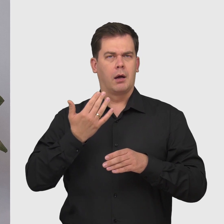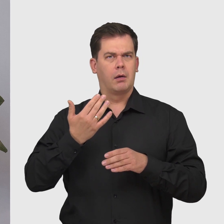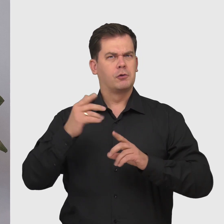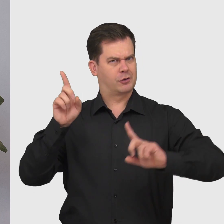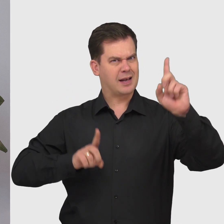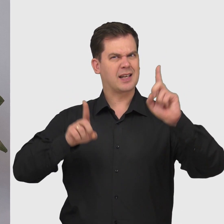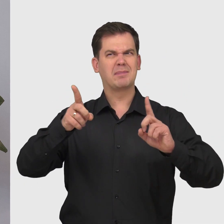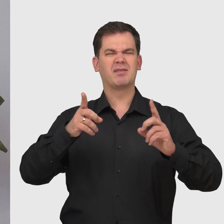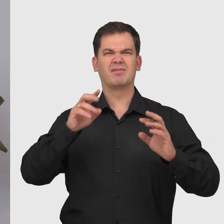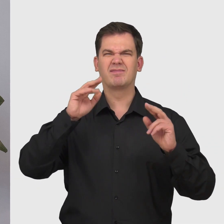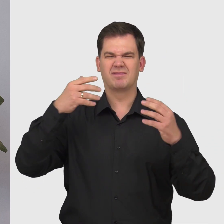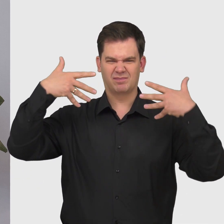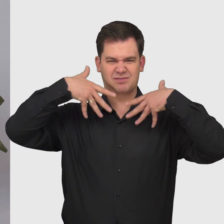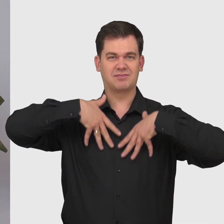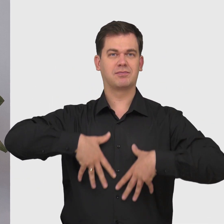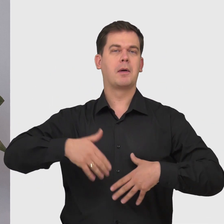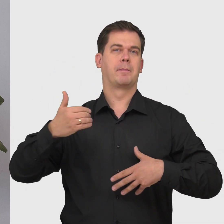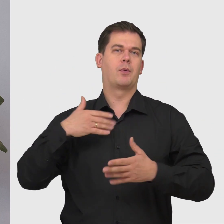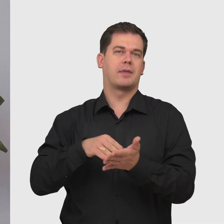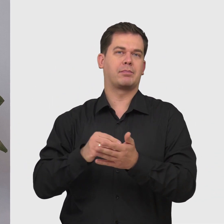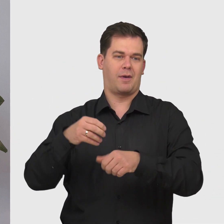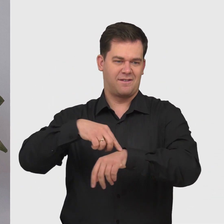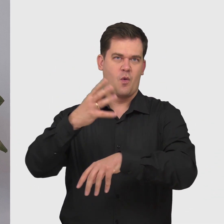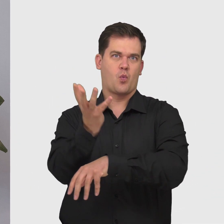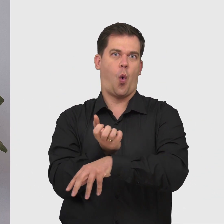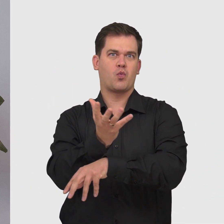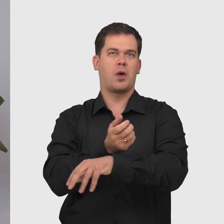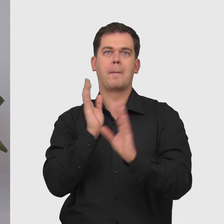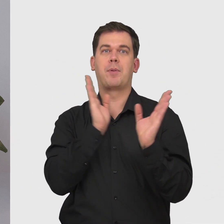Zgniłe powietrze mogło wnikać do wnętrza ciała przez otwarte pory,